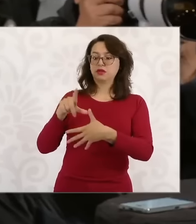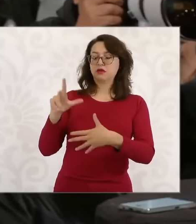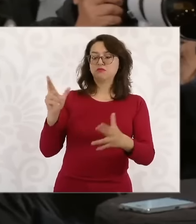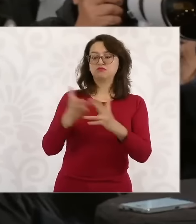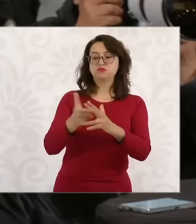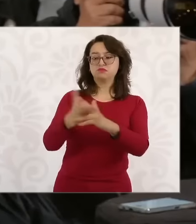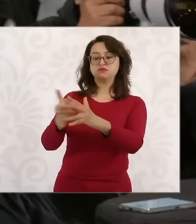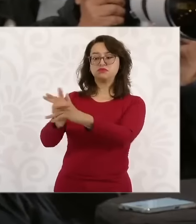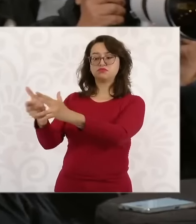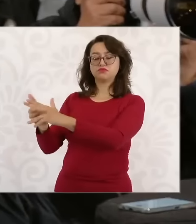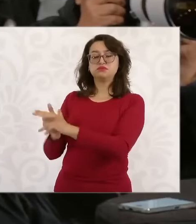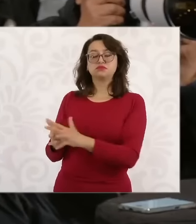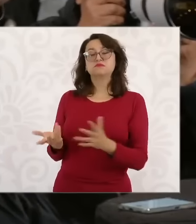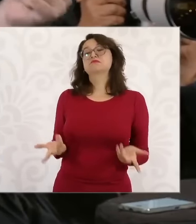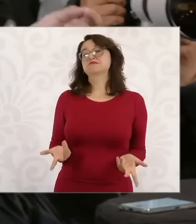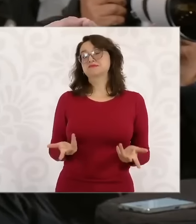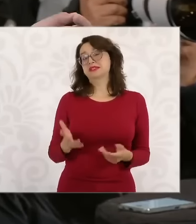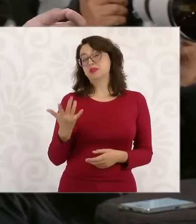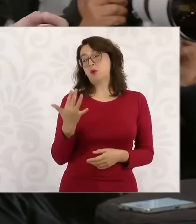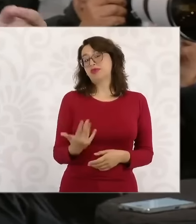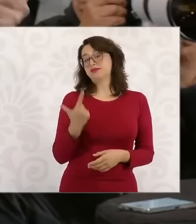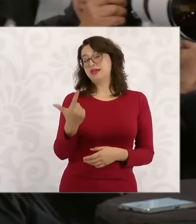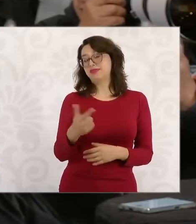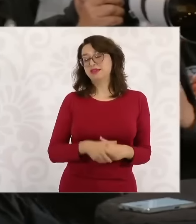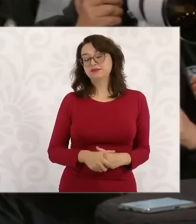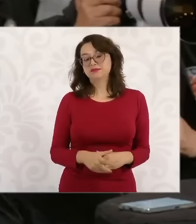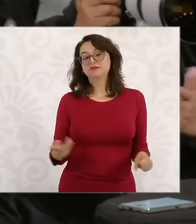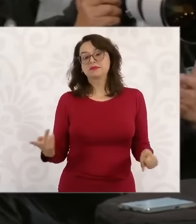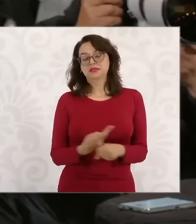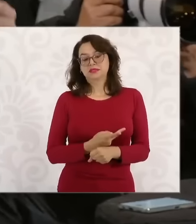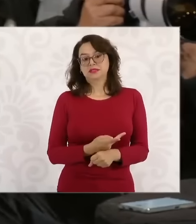situación de nuevo, como la que aconteció hace unos días, donde el gobierno mexicano interviene